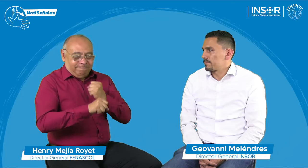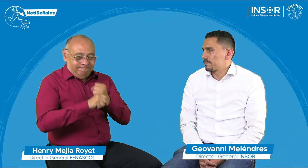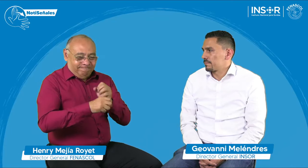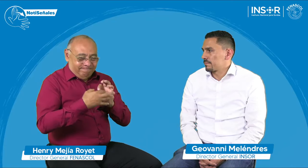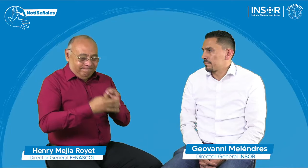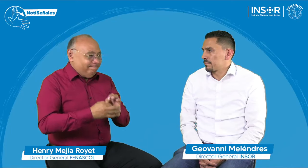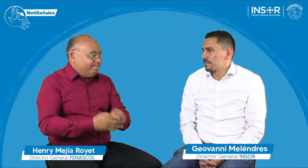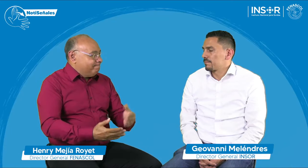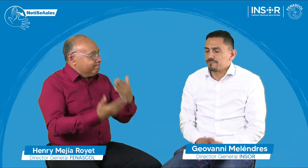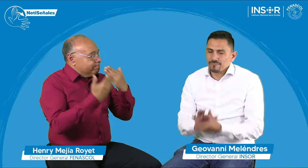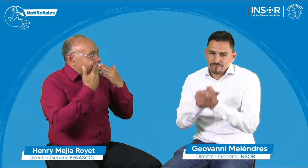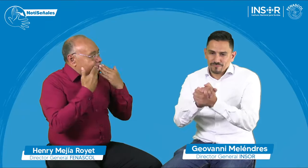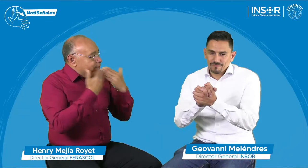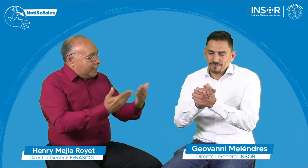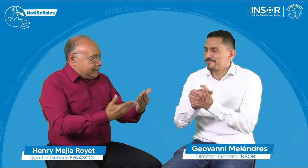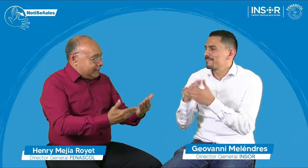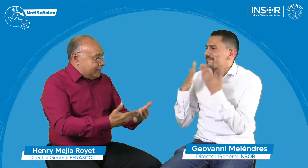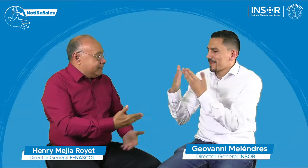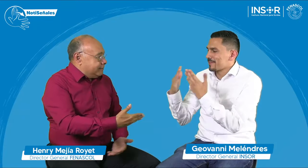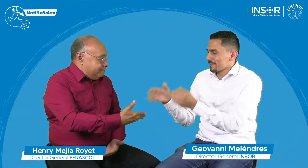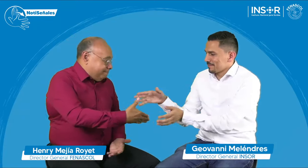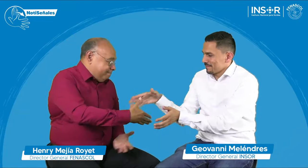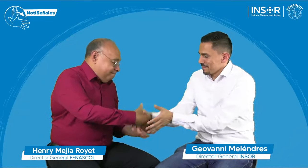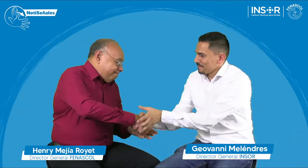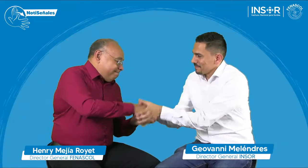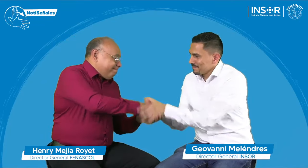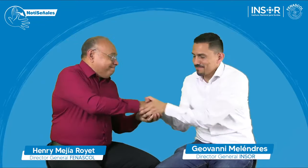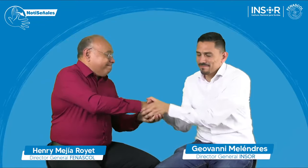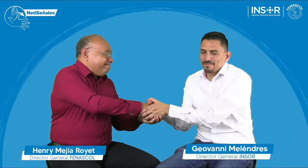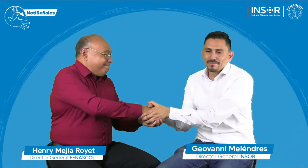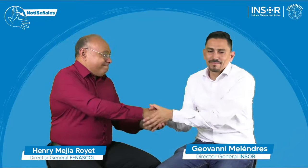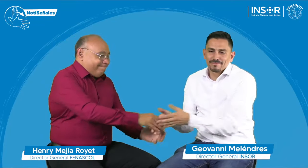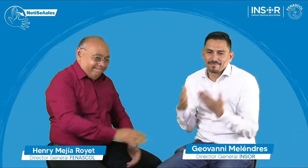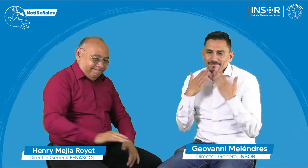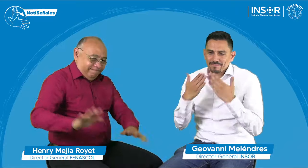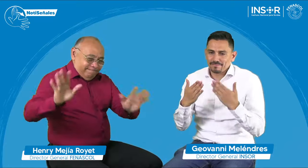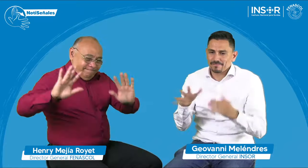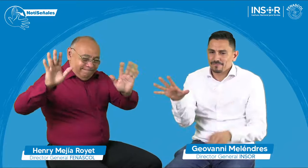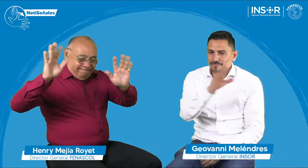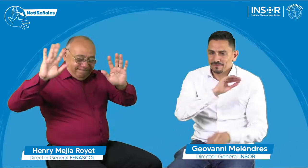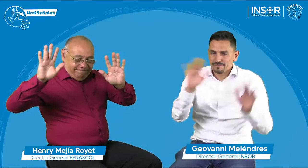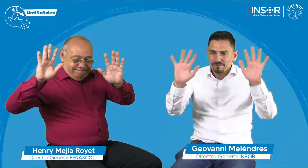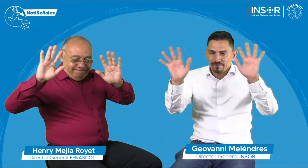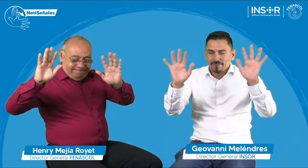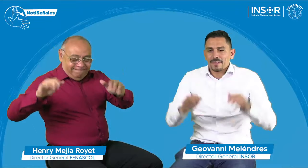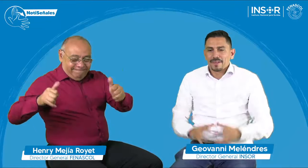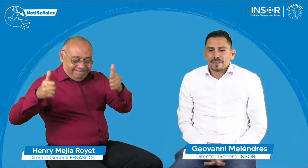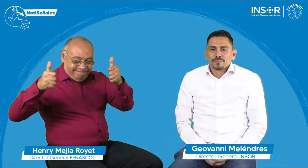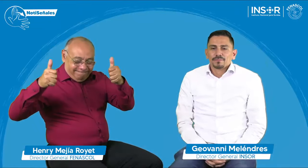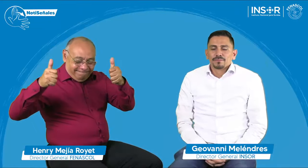ciegas ahora que bueno que en el INSOR que contamos con un director sordo se pueda seguir